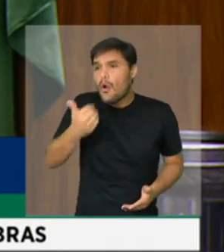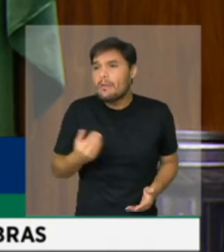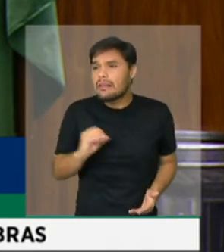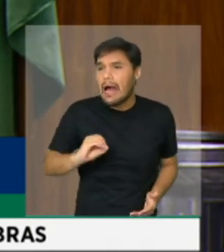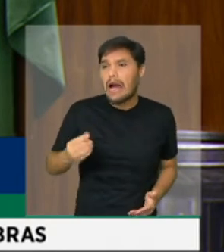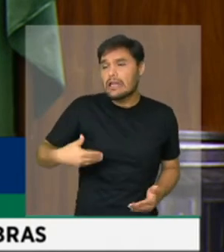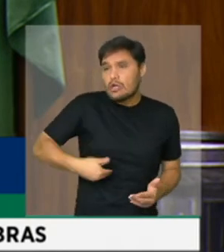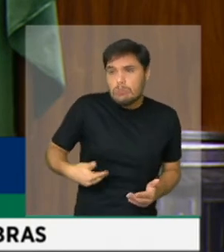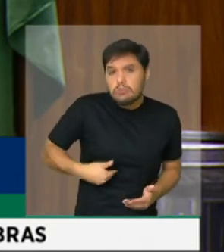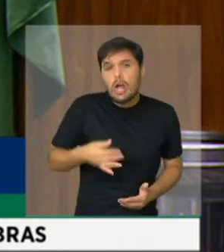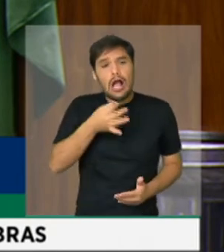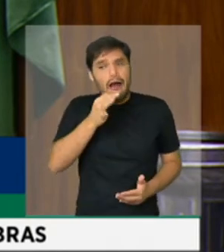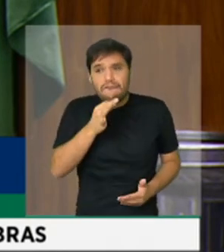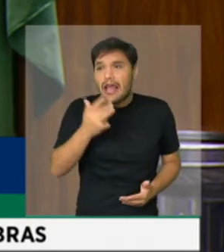ESTÃO EM INSEGURANÇA ALIMENTAR, QUE TOMAM CAFÉE